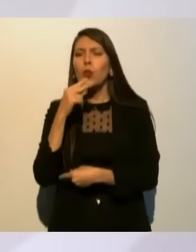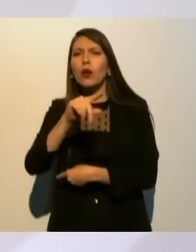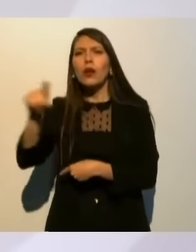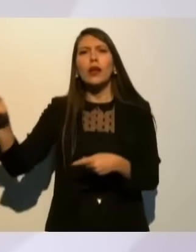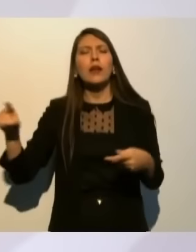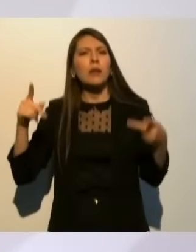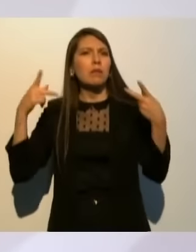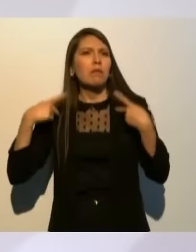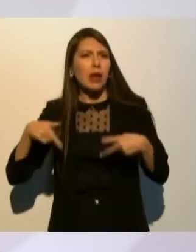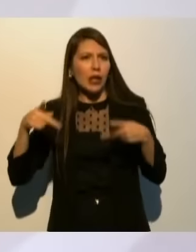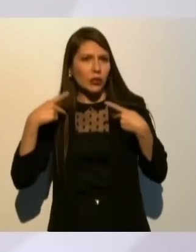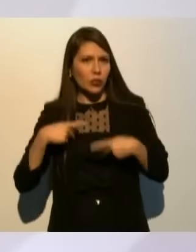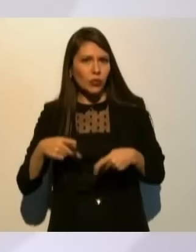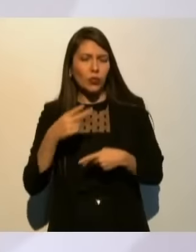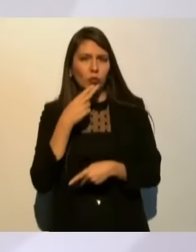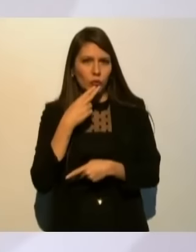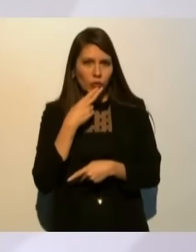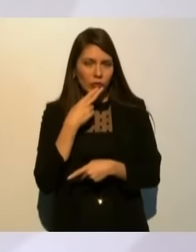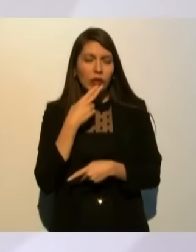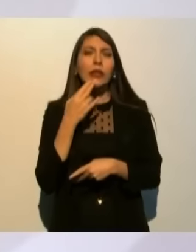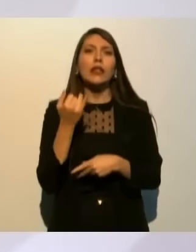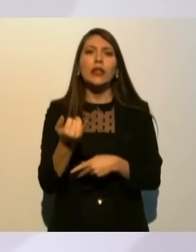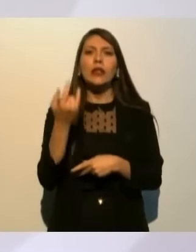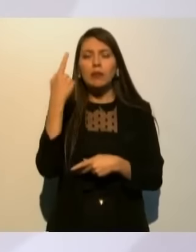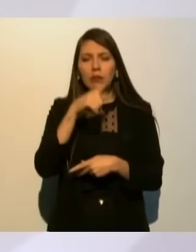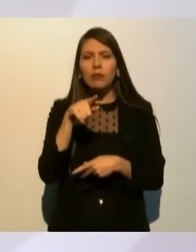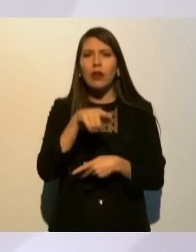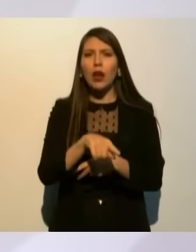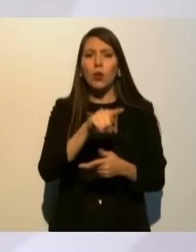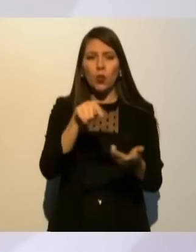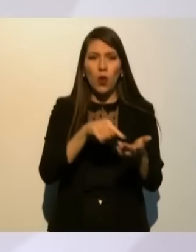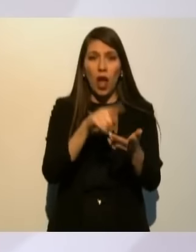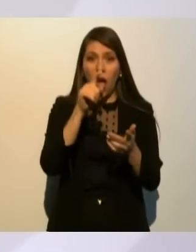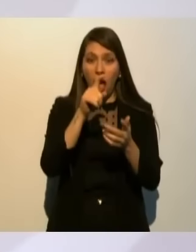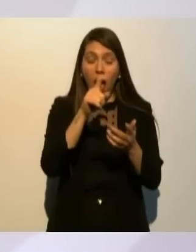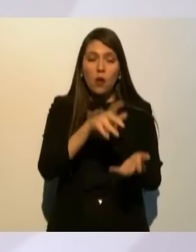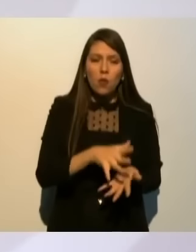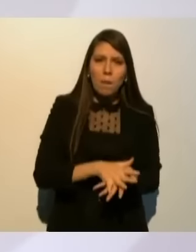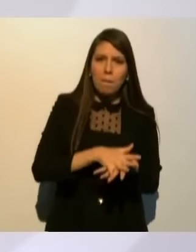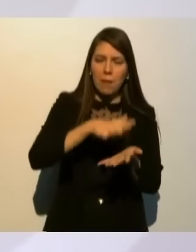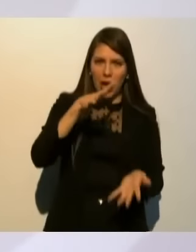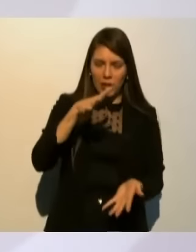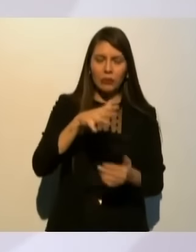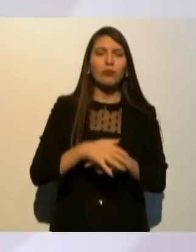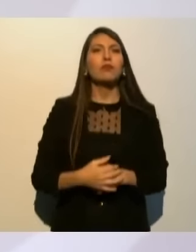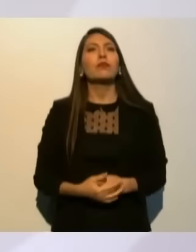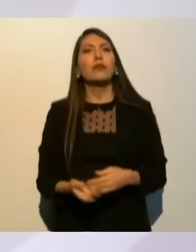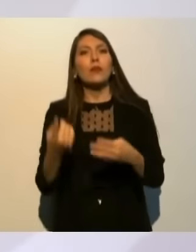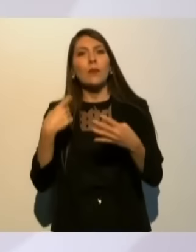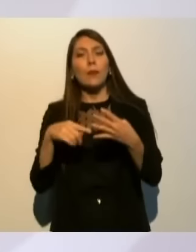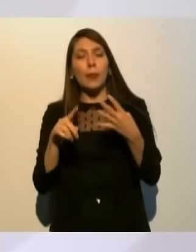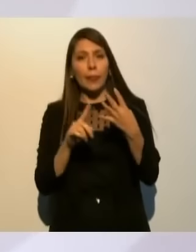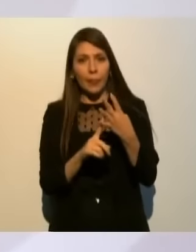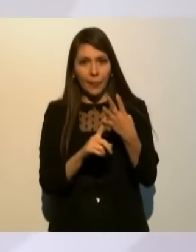para recargar nuestros acuíferos cuatro eh la firma del acuerdo nacional por el derecho humano